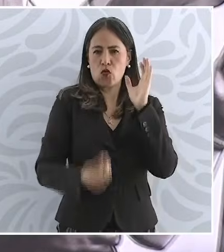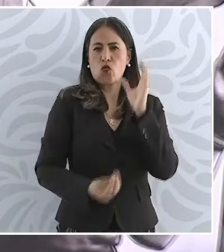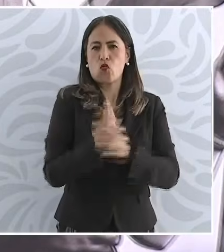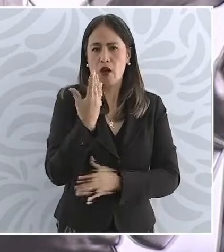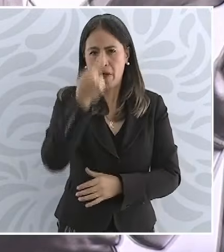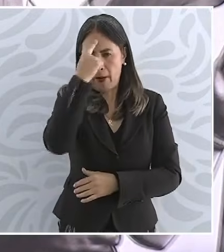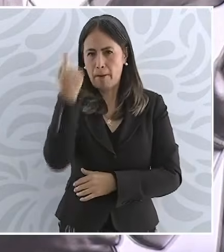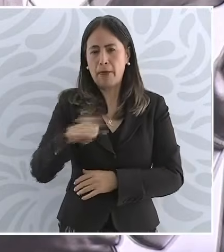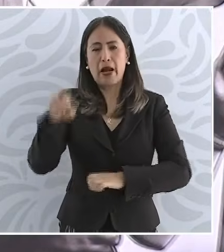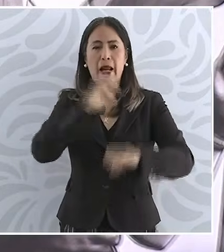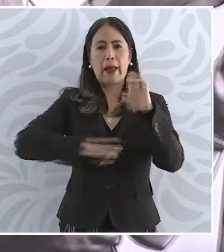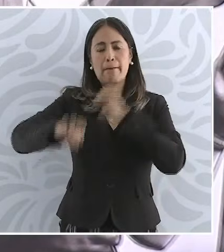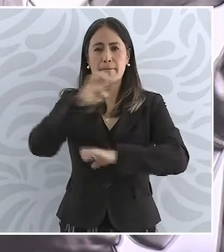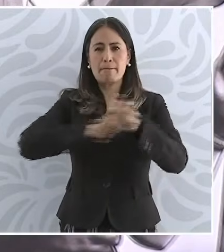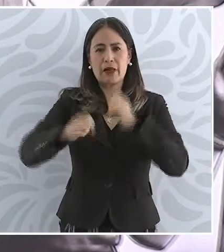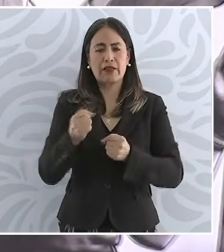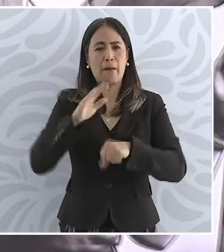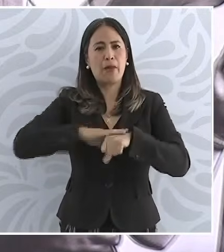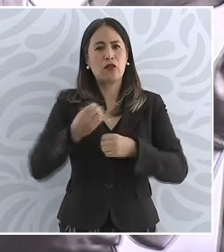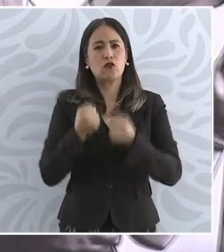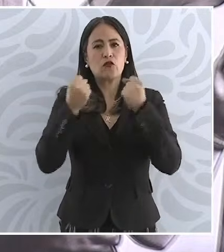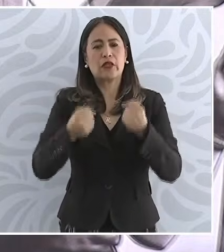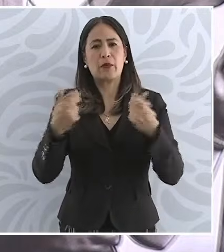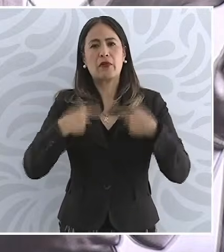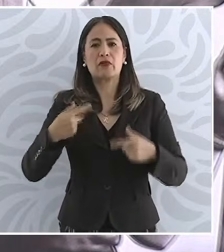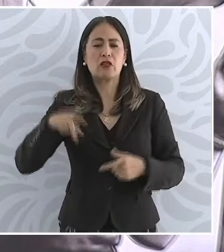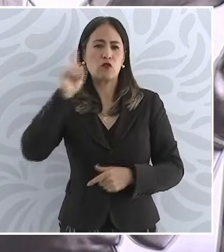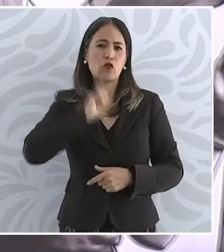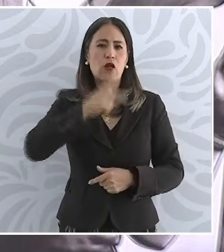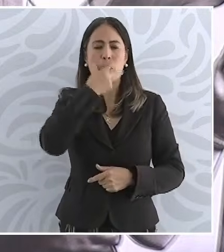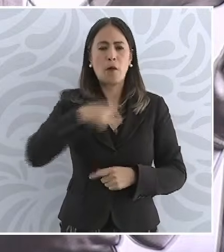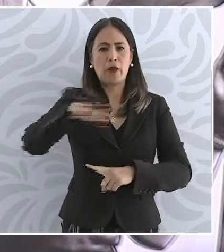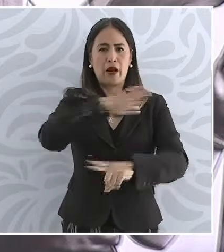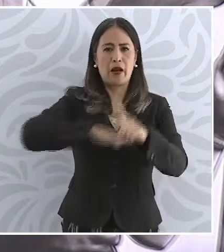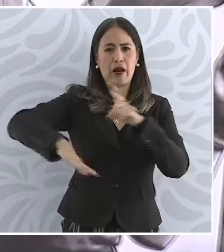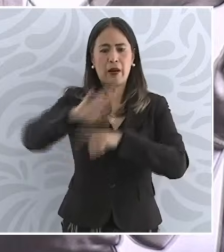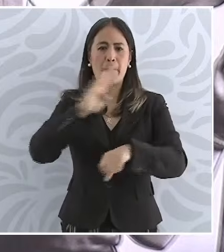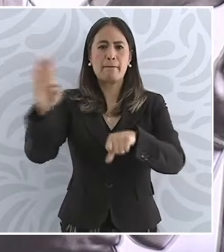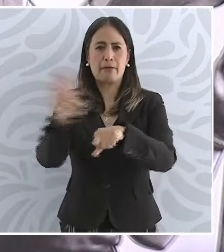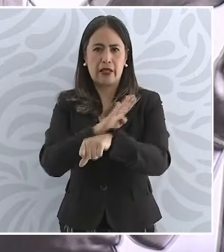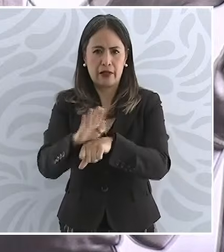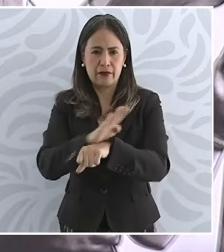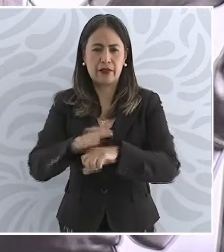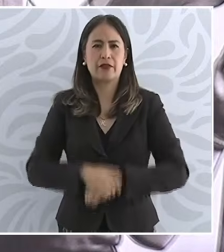de la empresa En beneficio de mexicanas y mexicanos por último quiero refrendar el